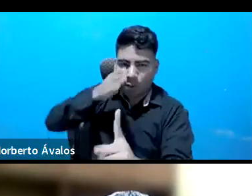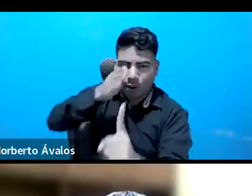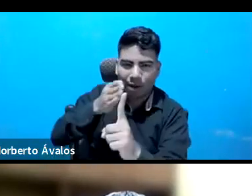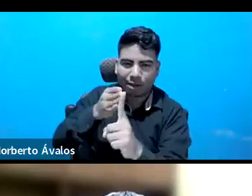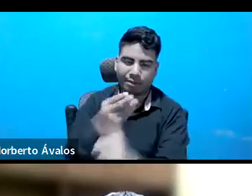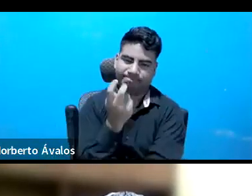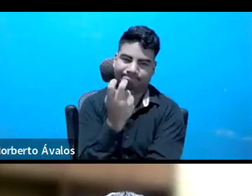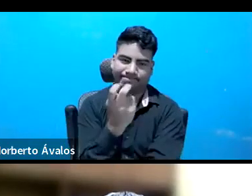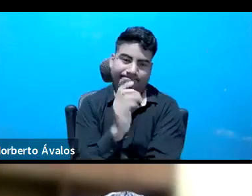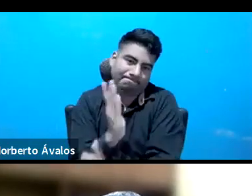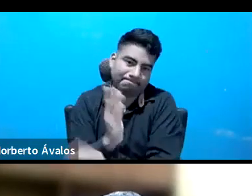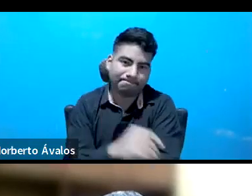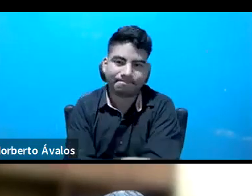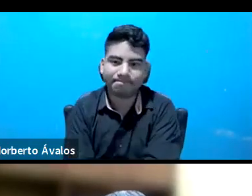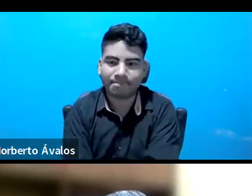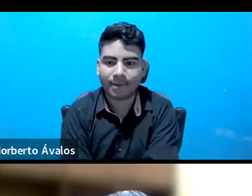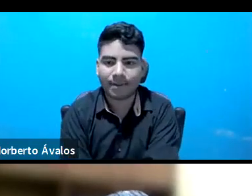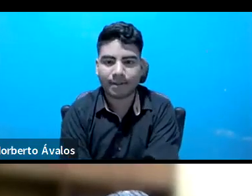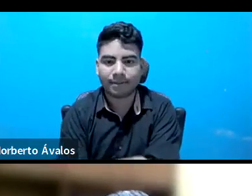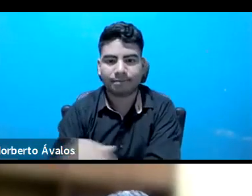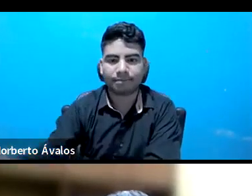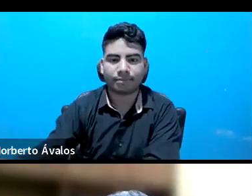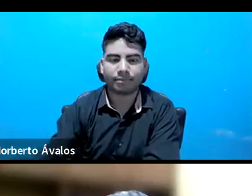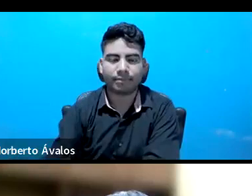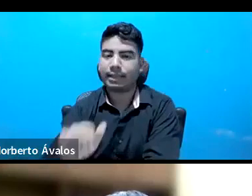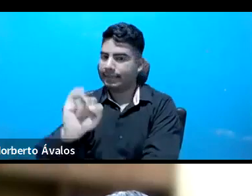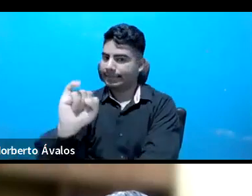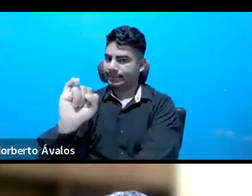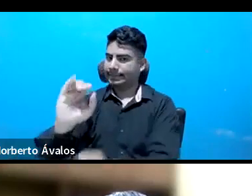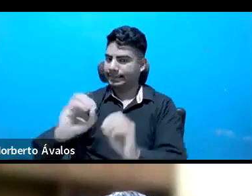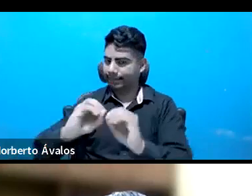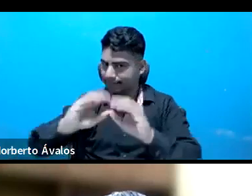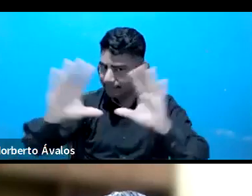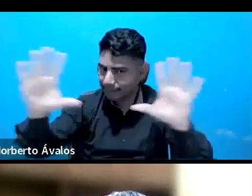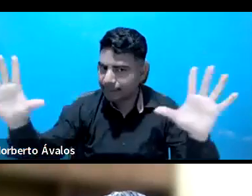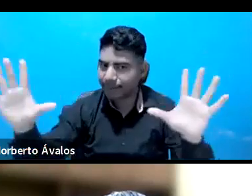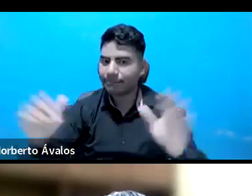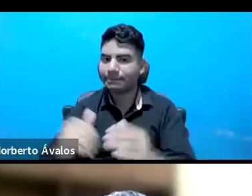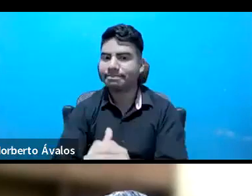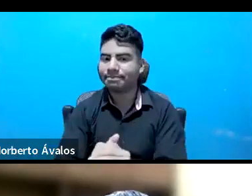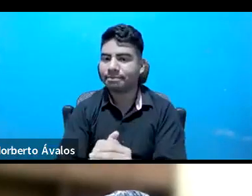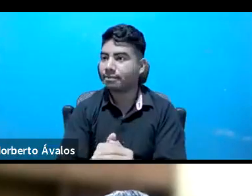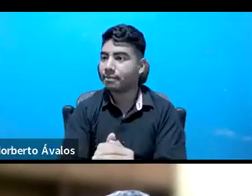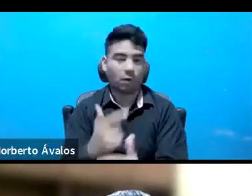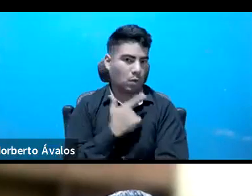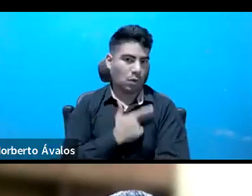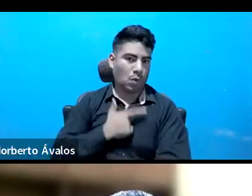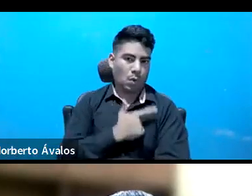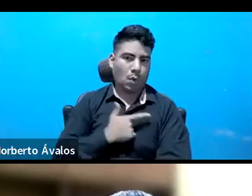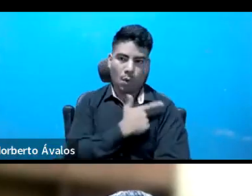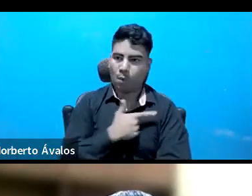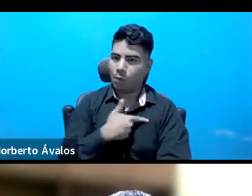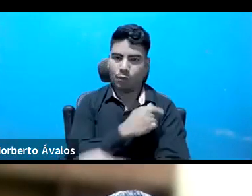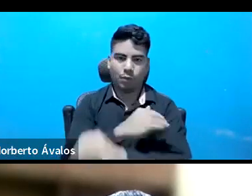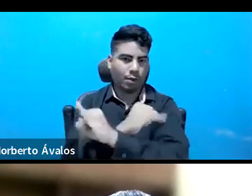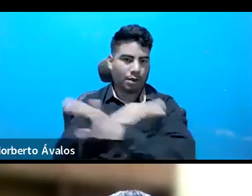udar más a la comunidad que eso más a la comunidad que eso. Es como el fin que tenemos todos